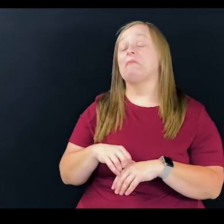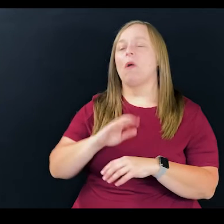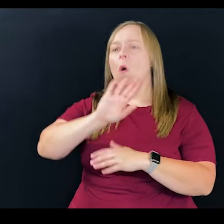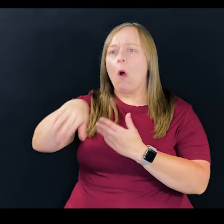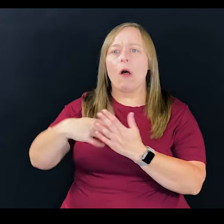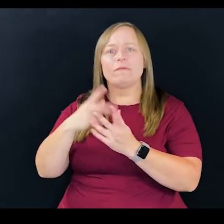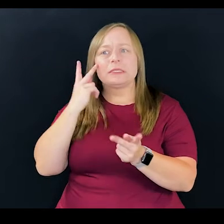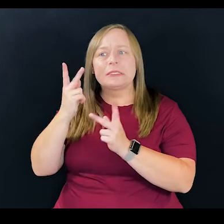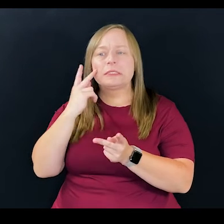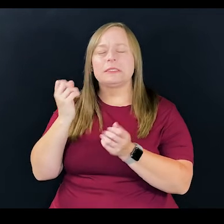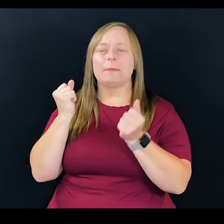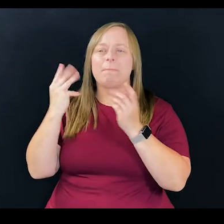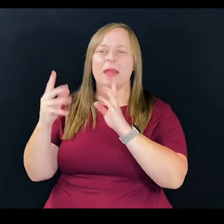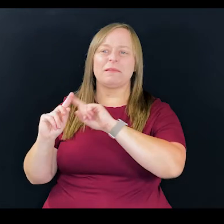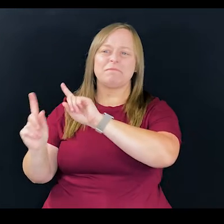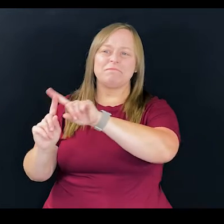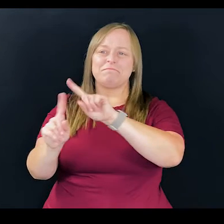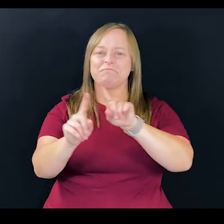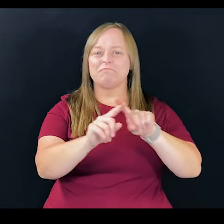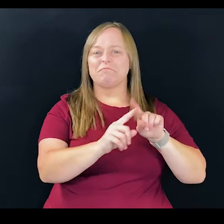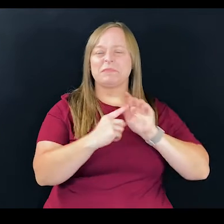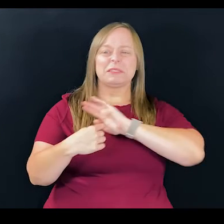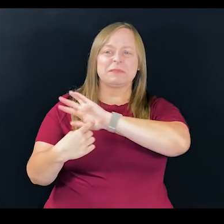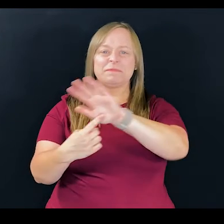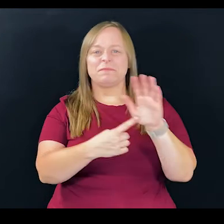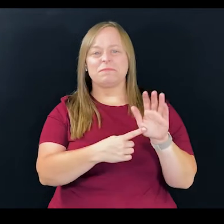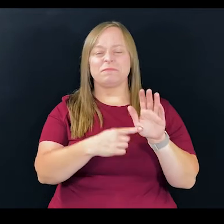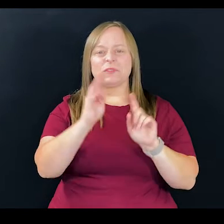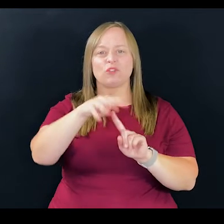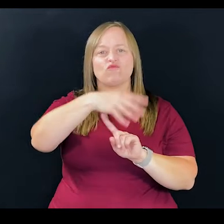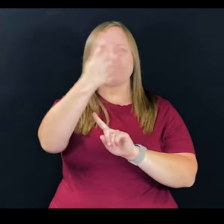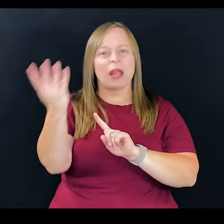Ahora, todos hemos visto muchas representaciones